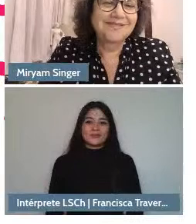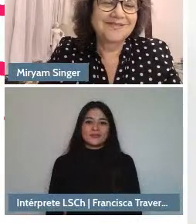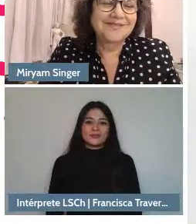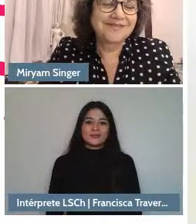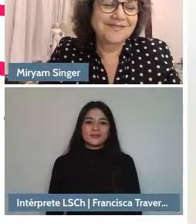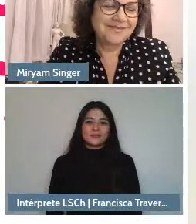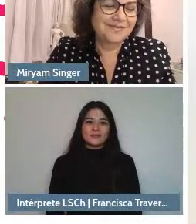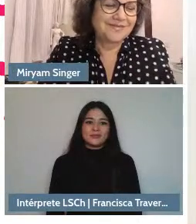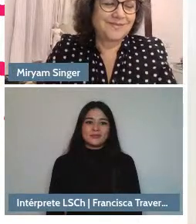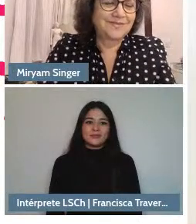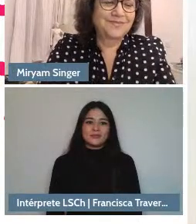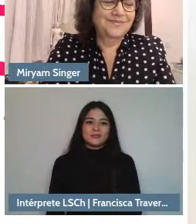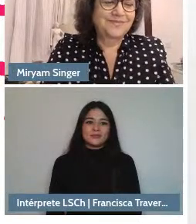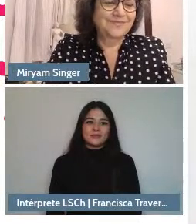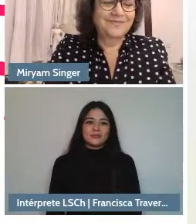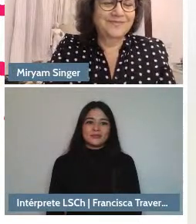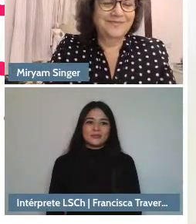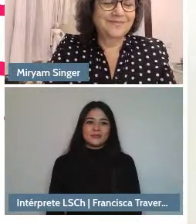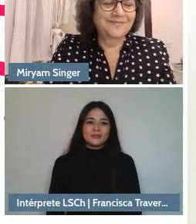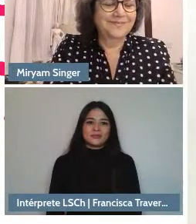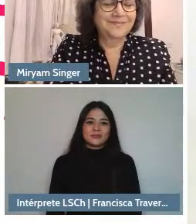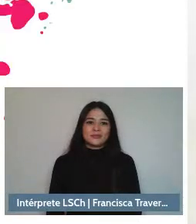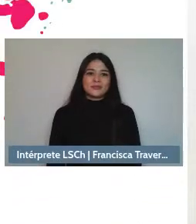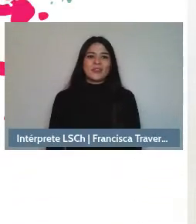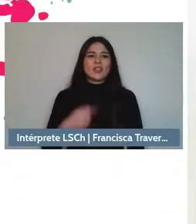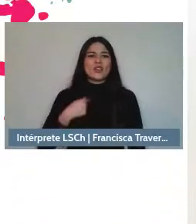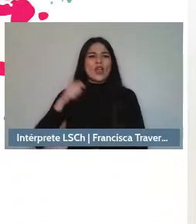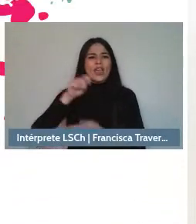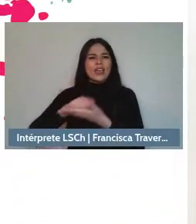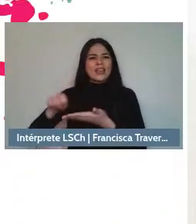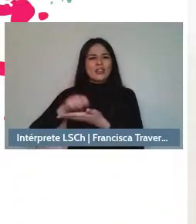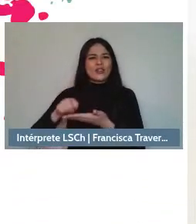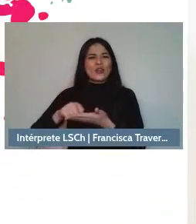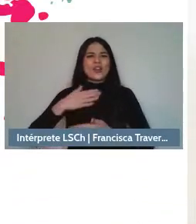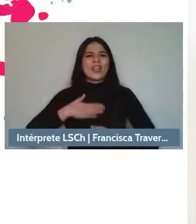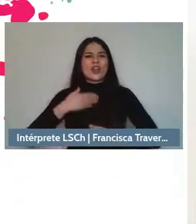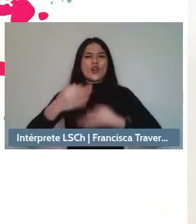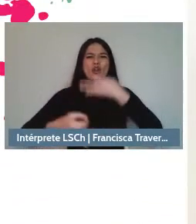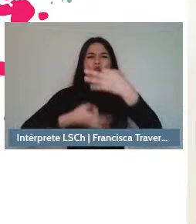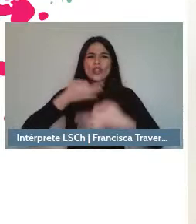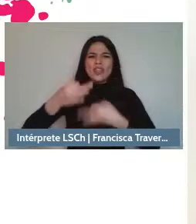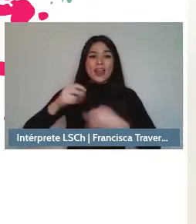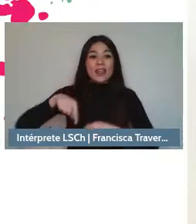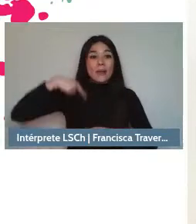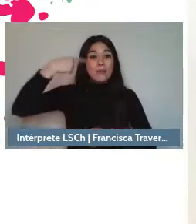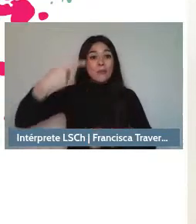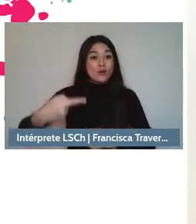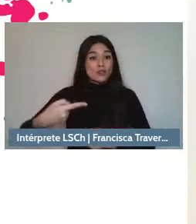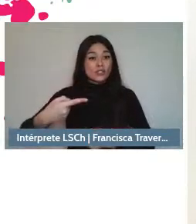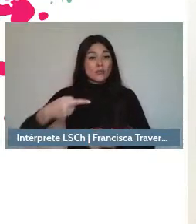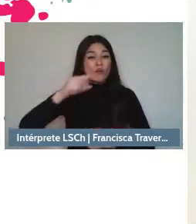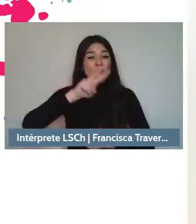Hola, soy Alejandro Zambra, escritor y quería contarles que el próximo 24 de agosto